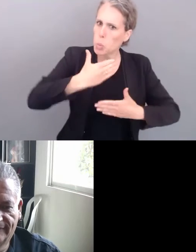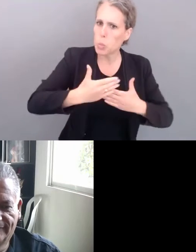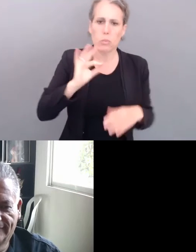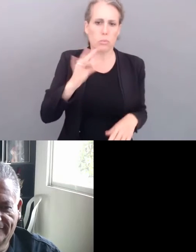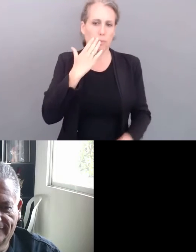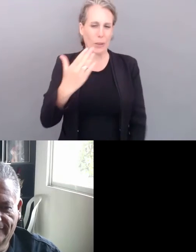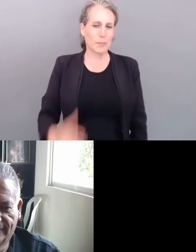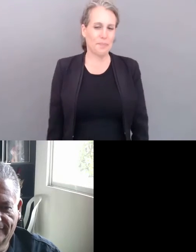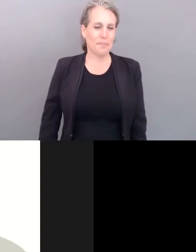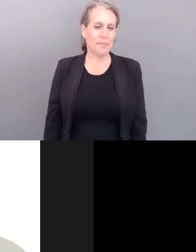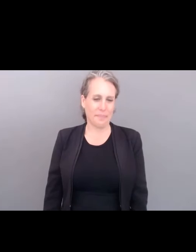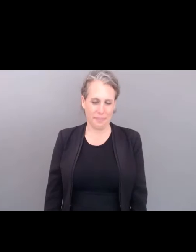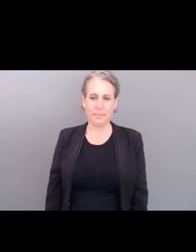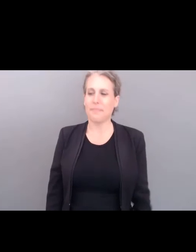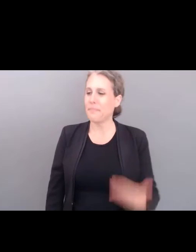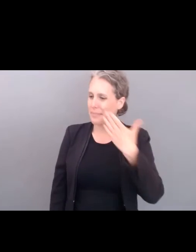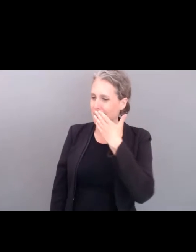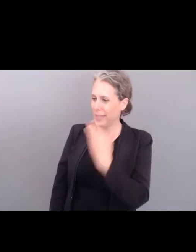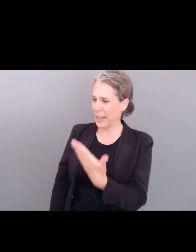Gracias.